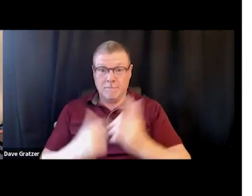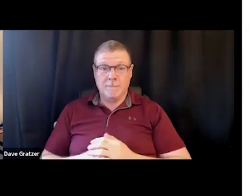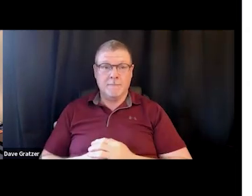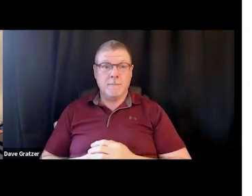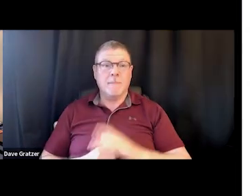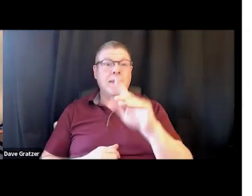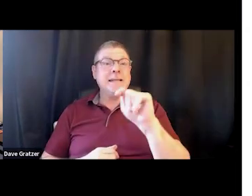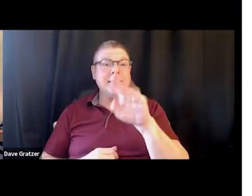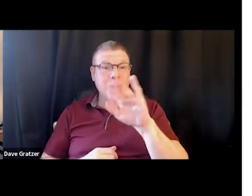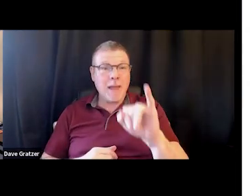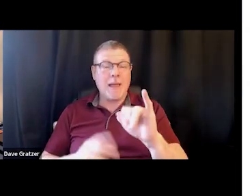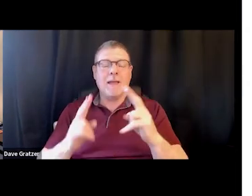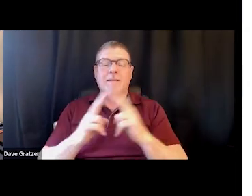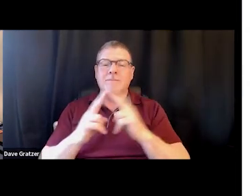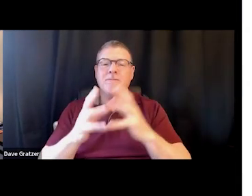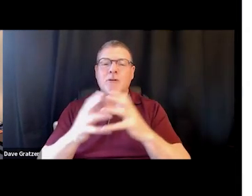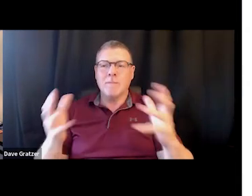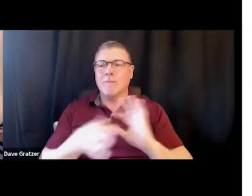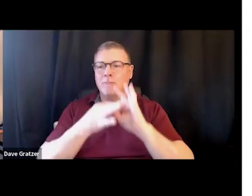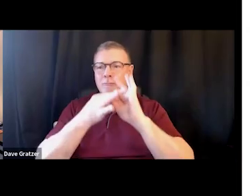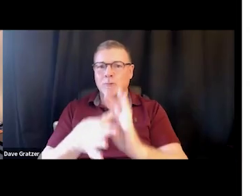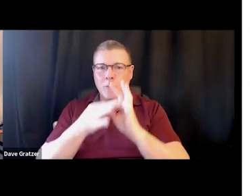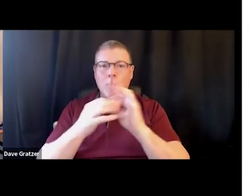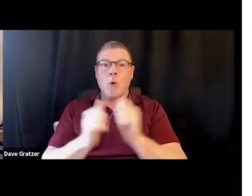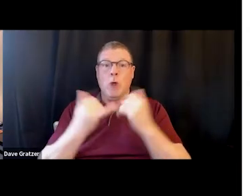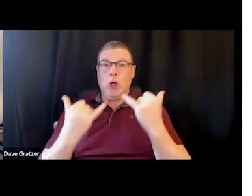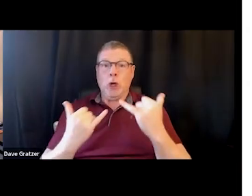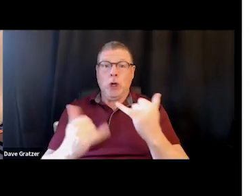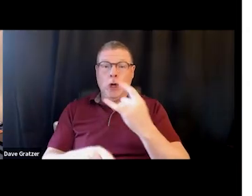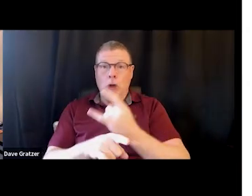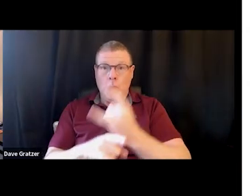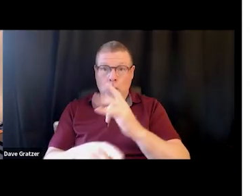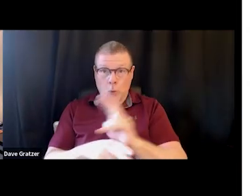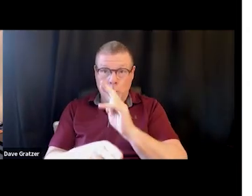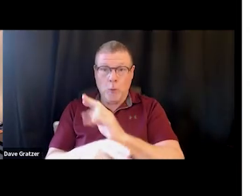La LCT está muy asociada con el consumo actual de alcohol y la gravedad de los síntomas psiquiátricos.